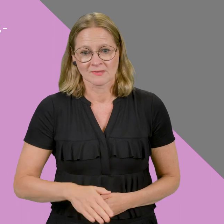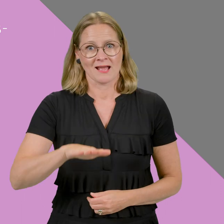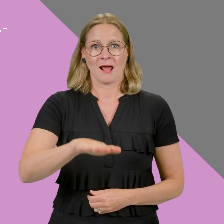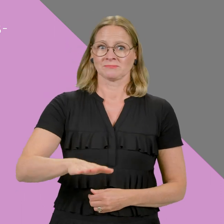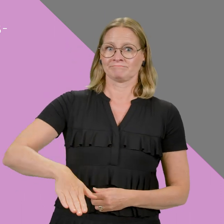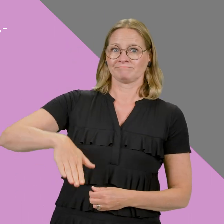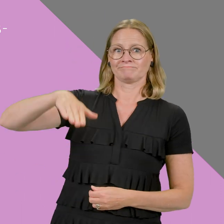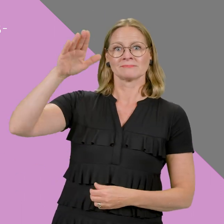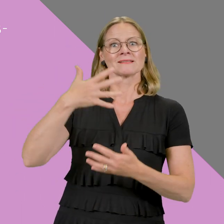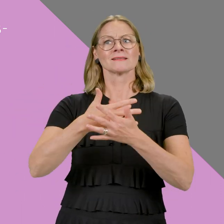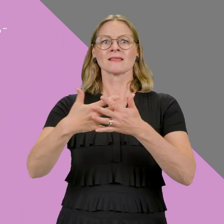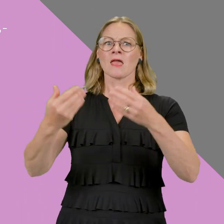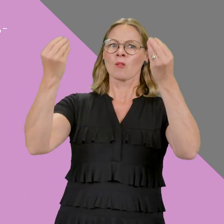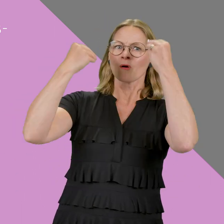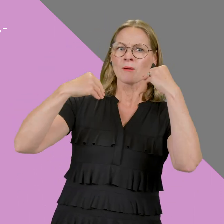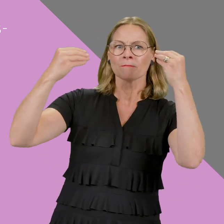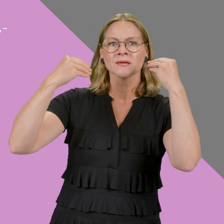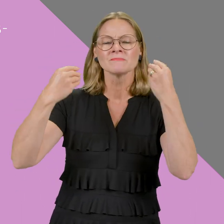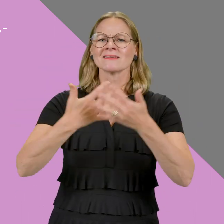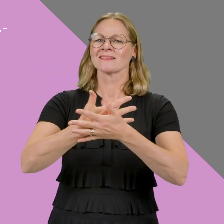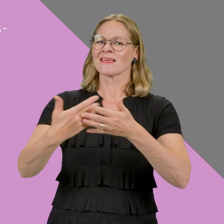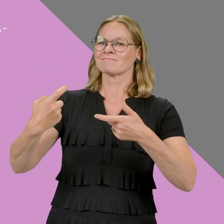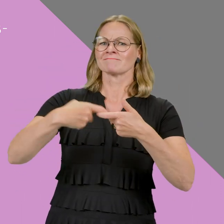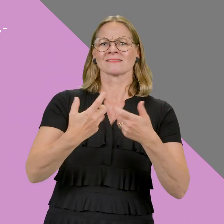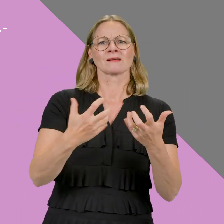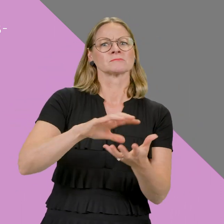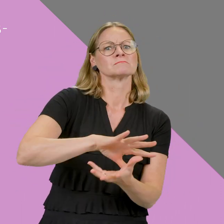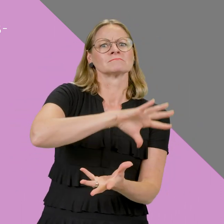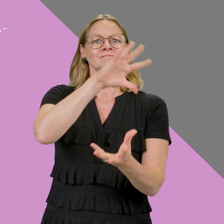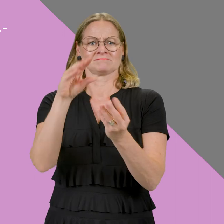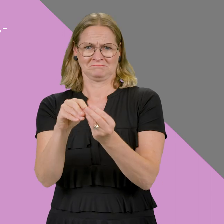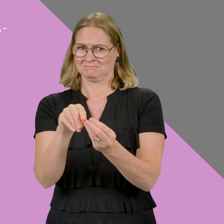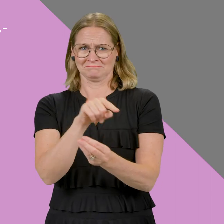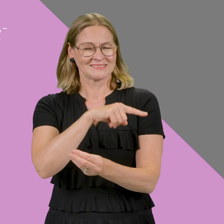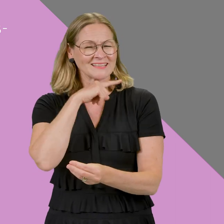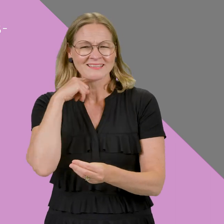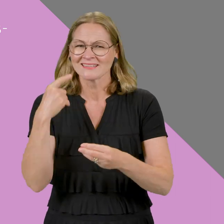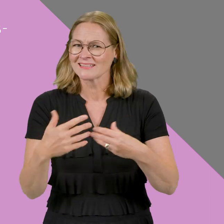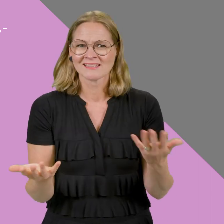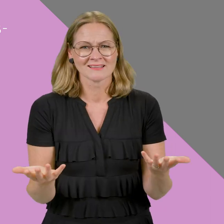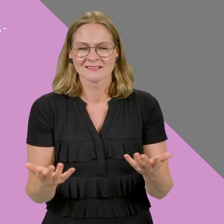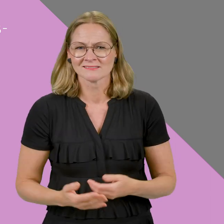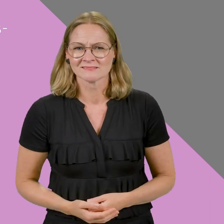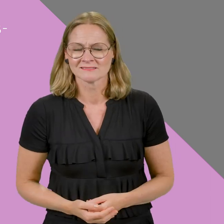Tämä ei riitä kokonaisen kielen oppimiseen saati niihin kielellisiin tarpeisiin, - joita lapsen kasvaessa tulee.